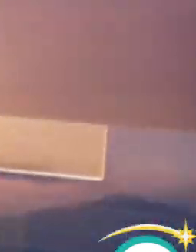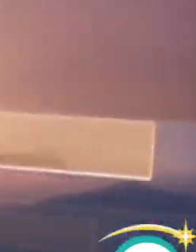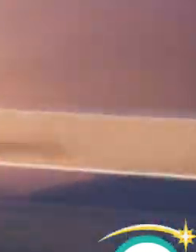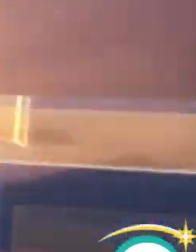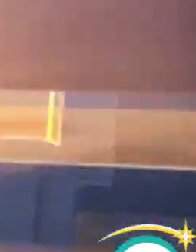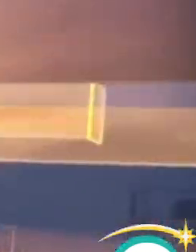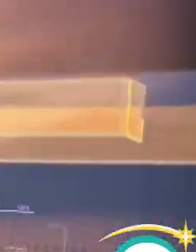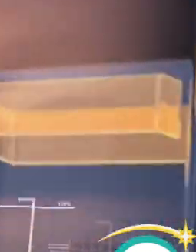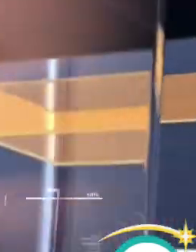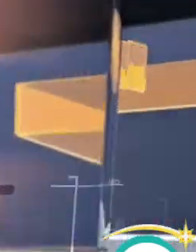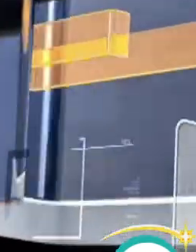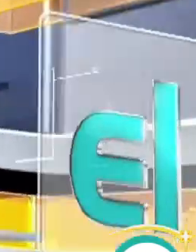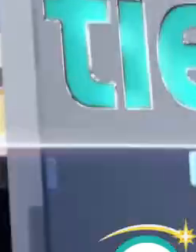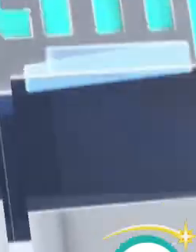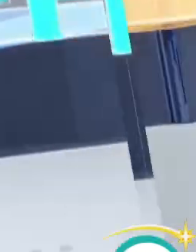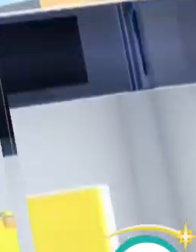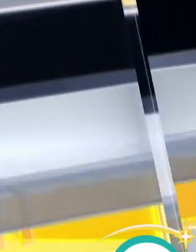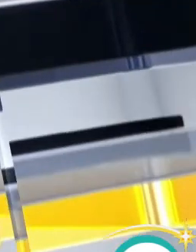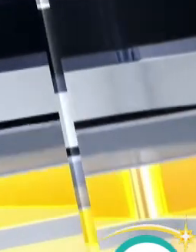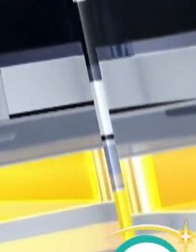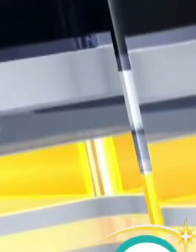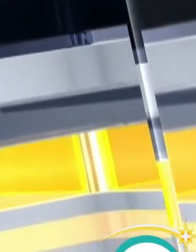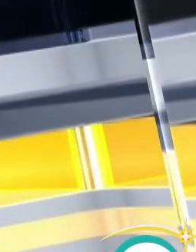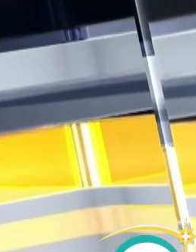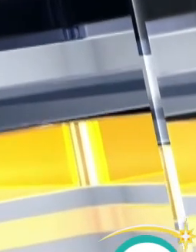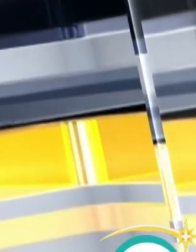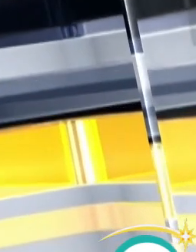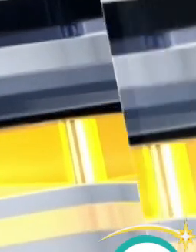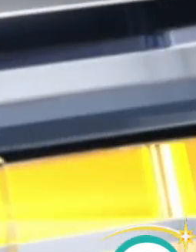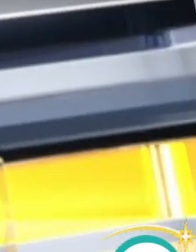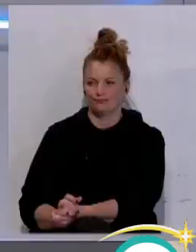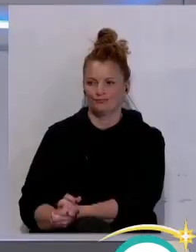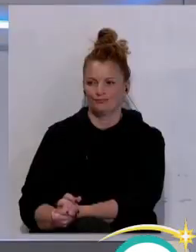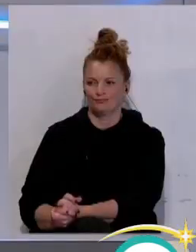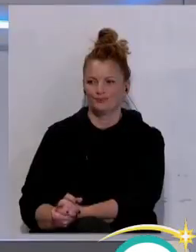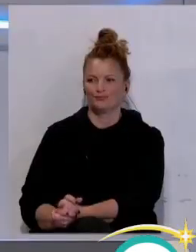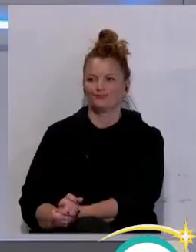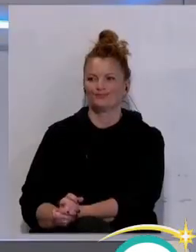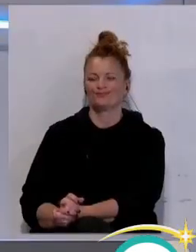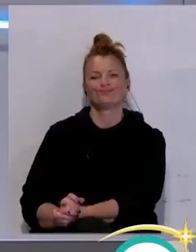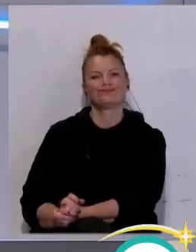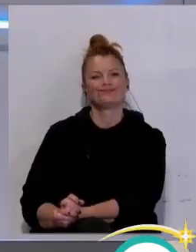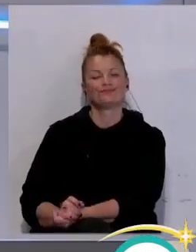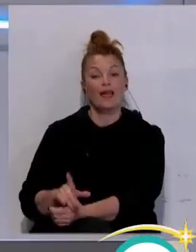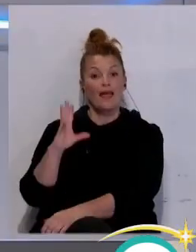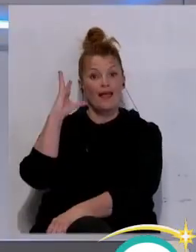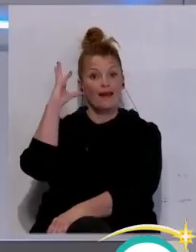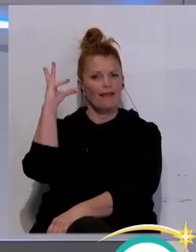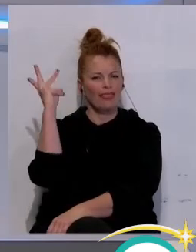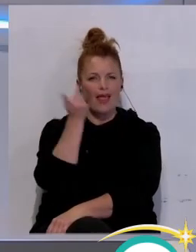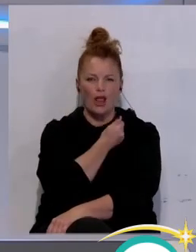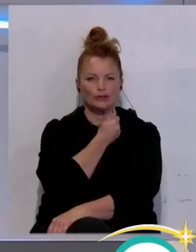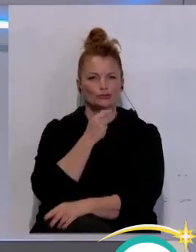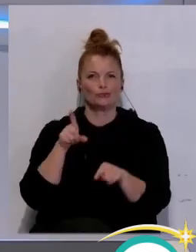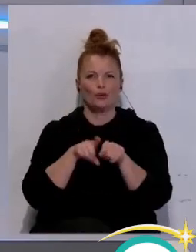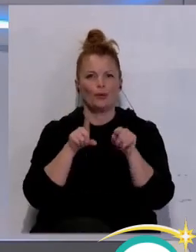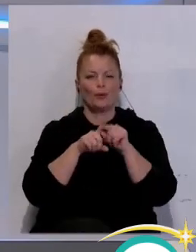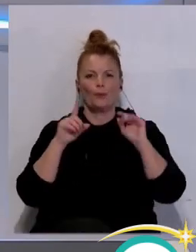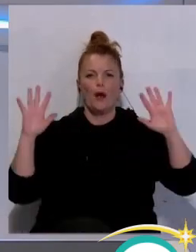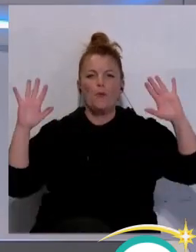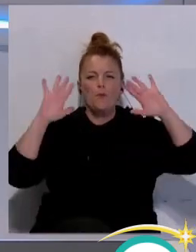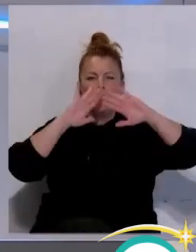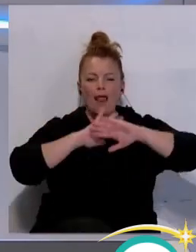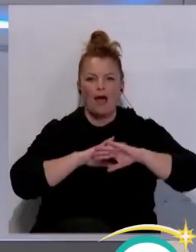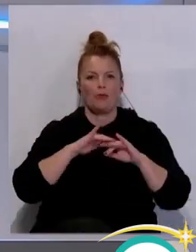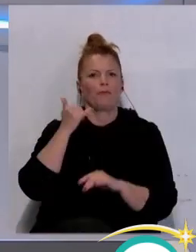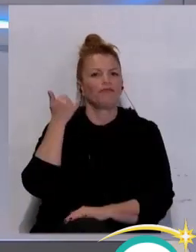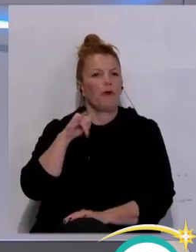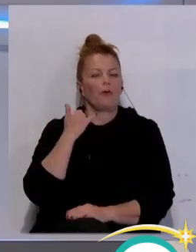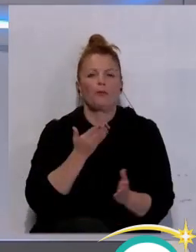puestos cielos parcialmente nublados y vientos flojos serán la tónica